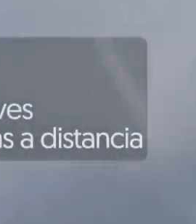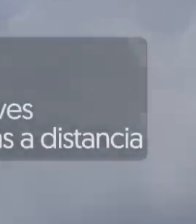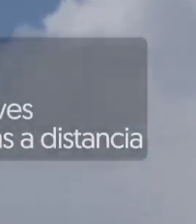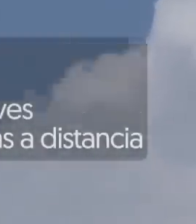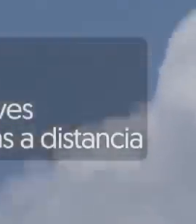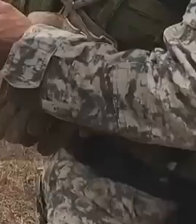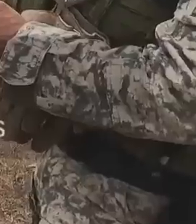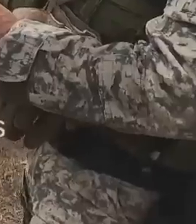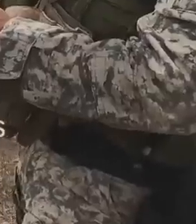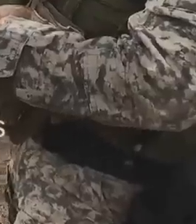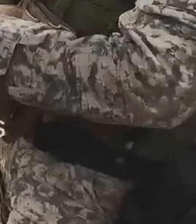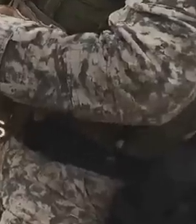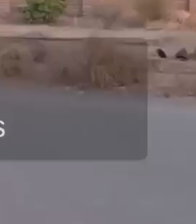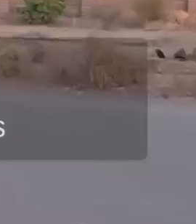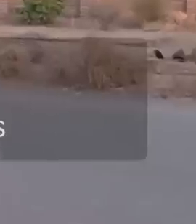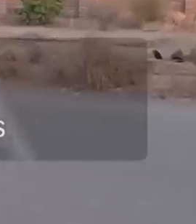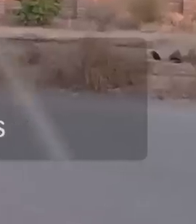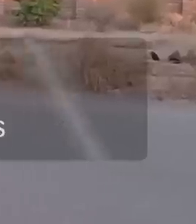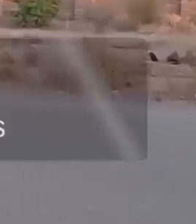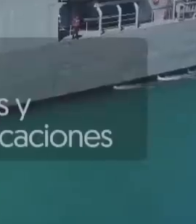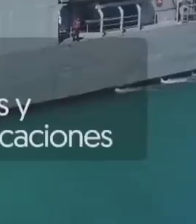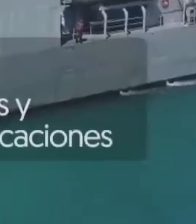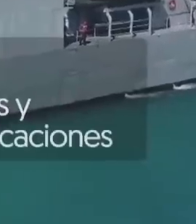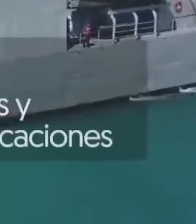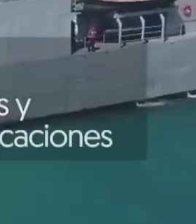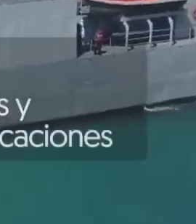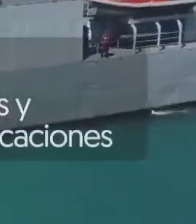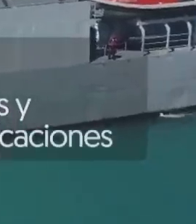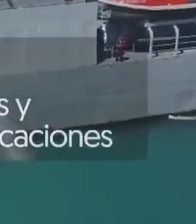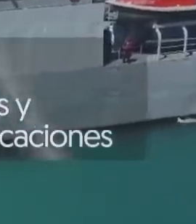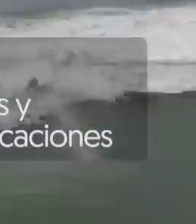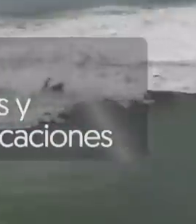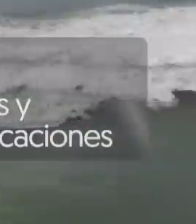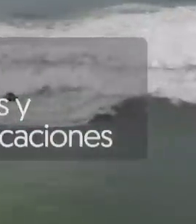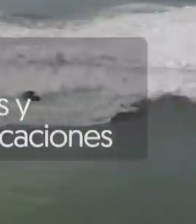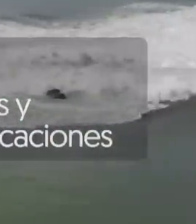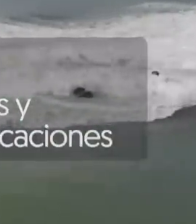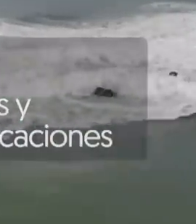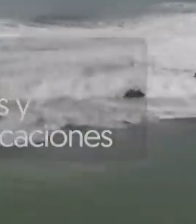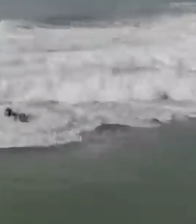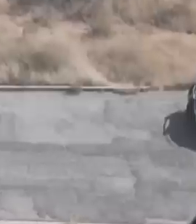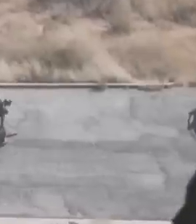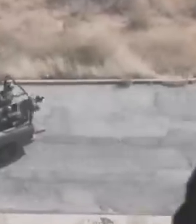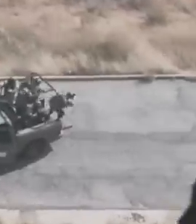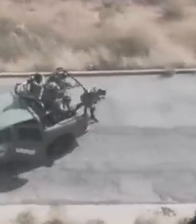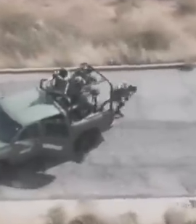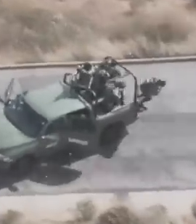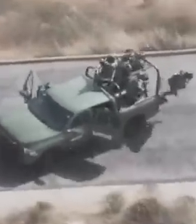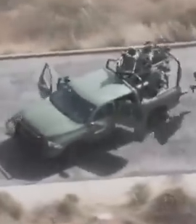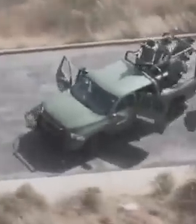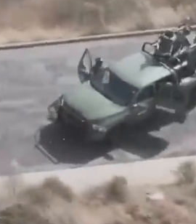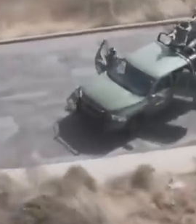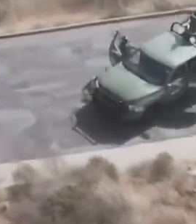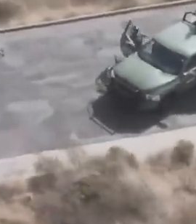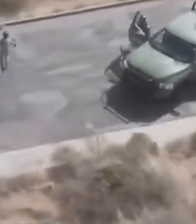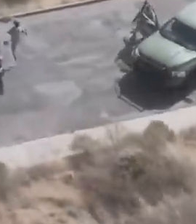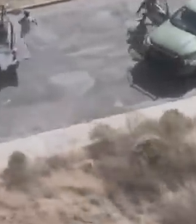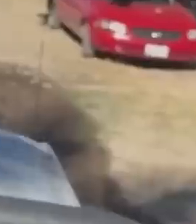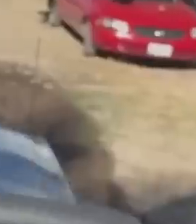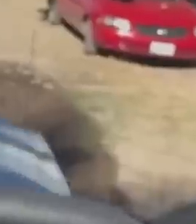distancia 729 drones y 252 buques y embarcaciones en cumplimiento a diversas misiones lo que se